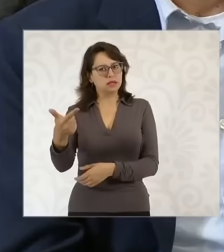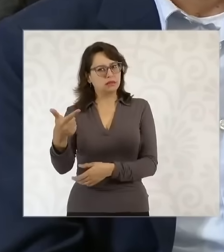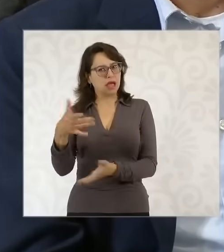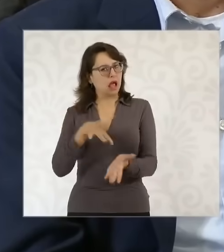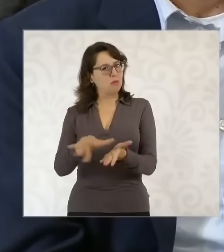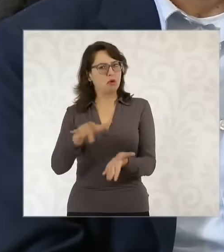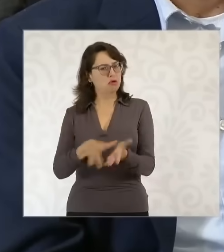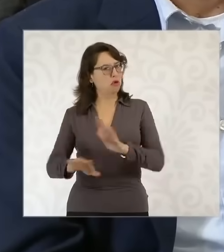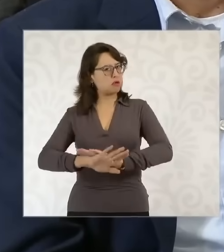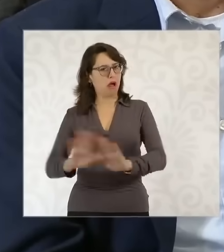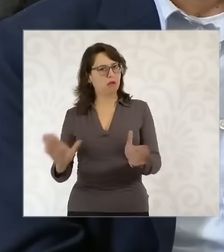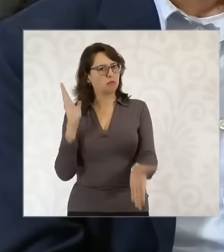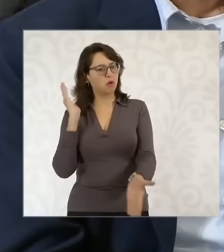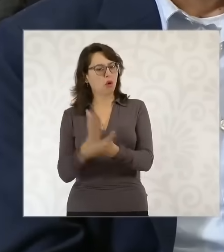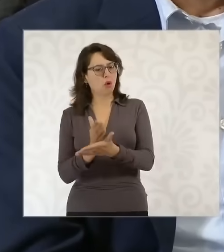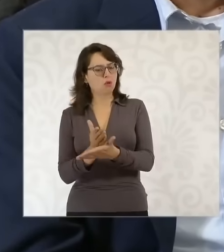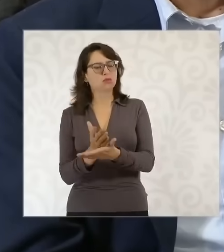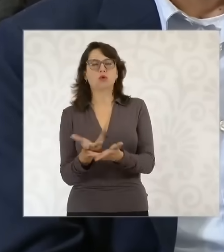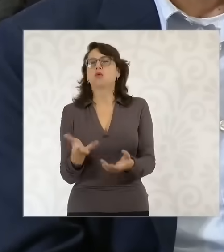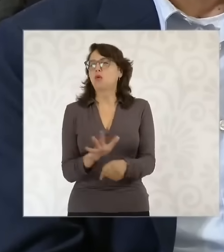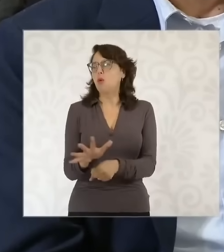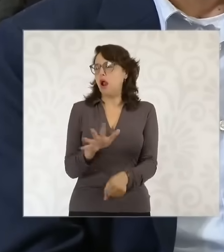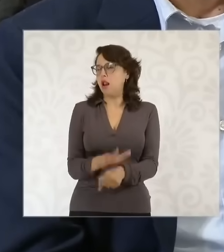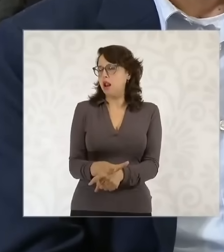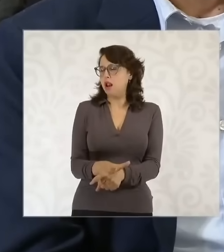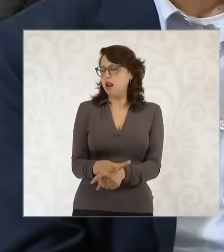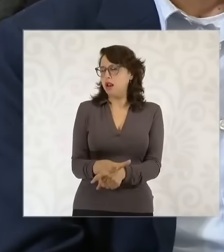Está el apoyo que se da vía presupuesto, que también ya nos había anticipado Hacienda,